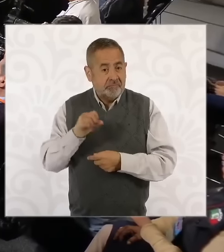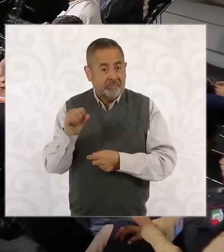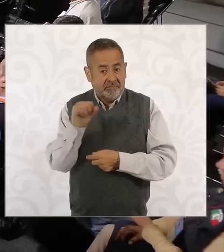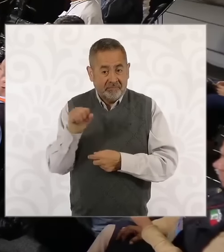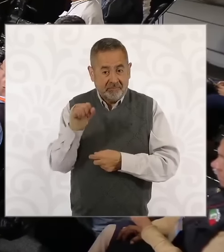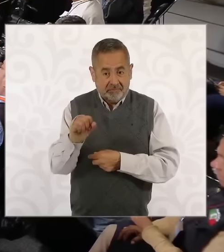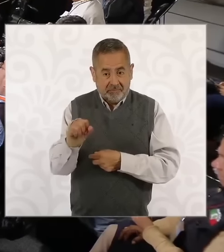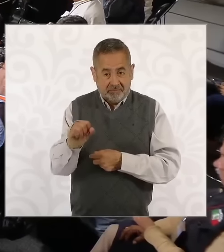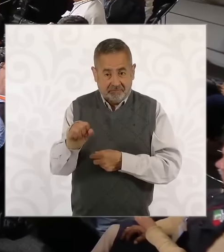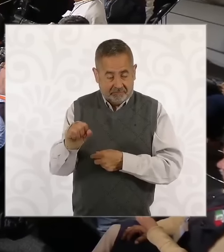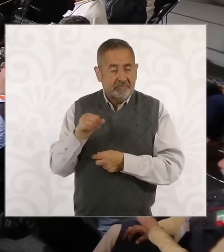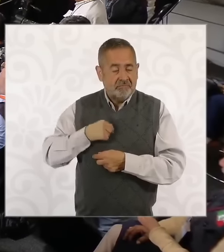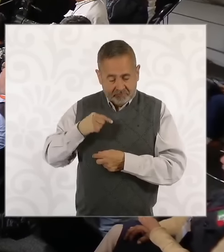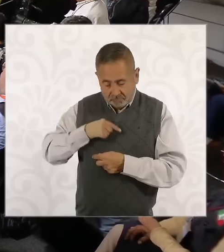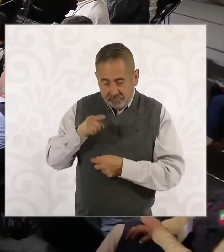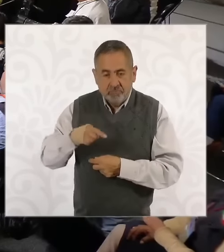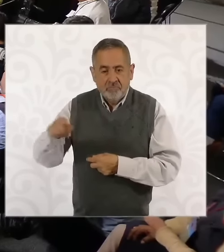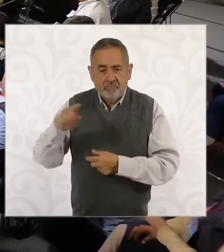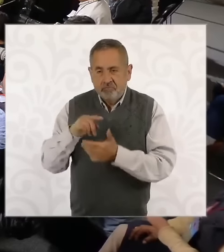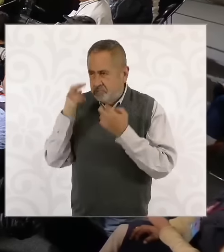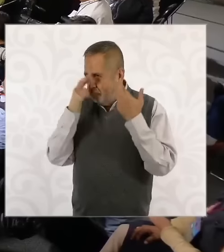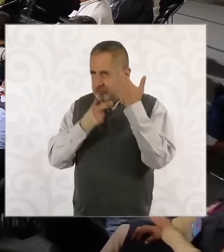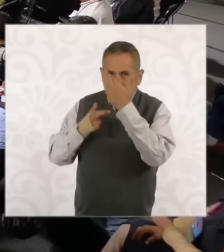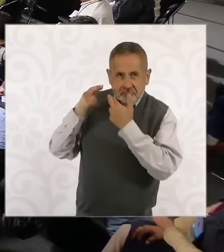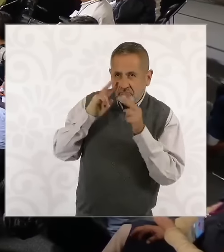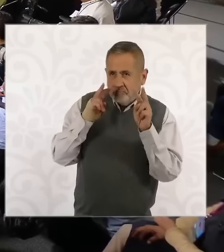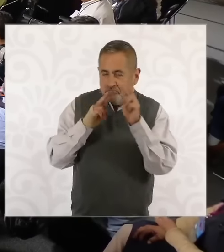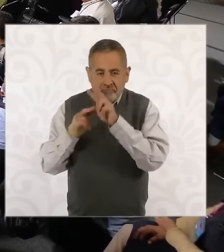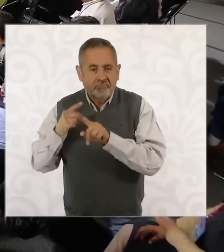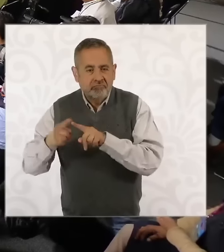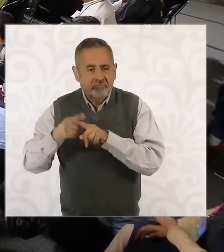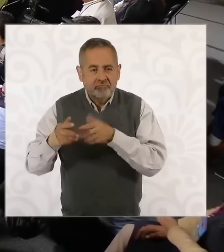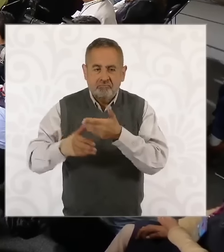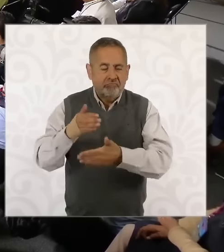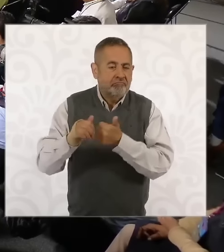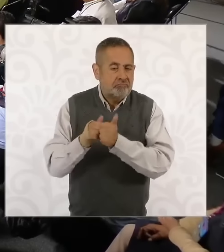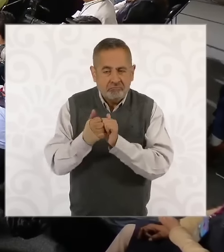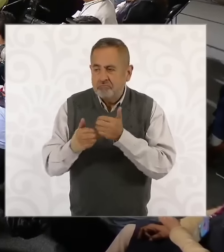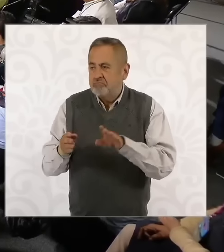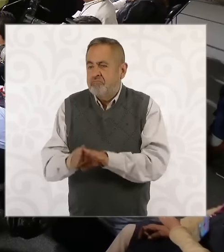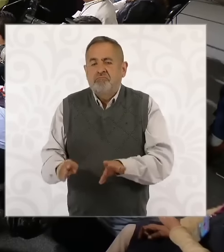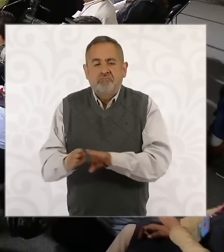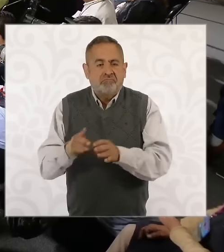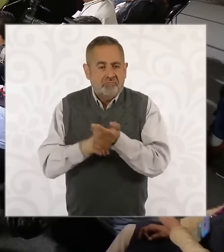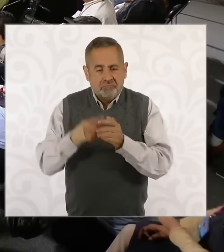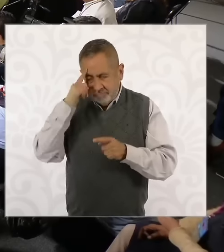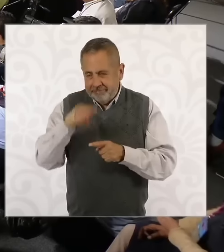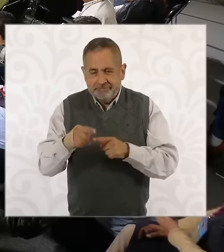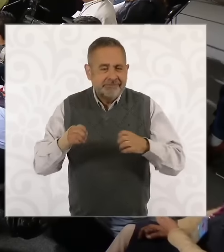vamos a ir a Pachuca a ver hacer una revisión de los avances de la atención a la emergencia y